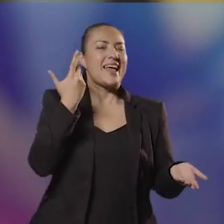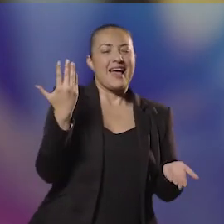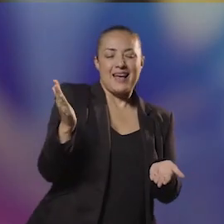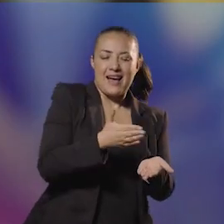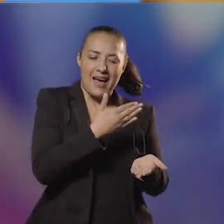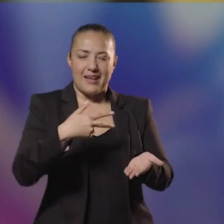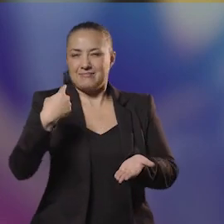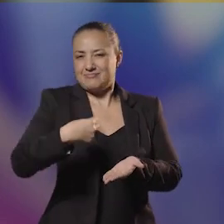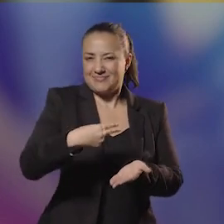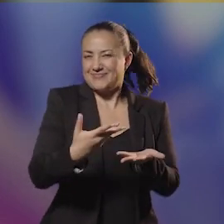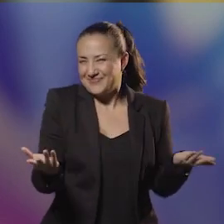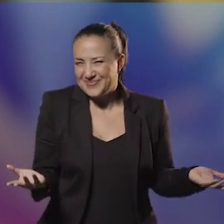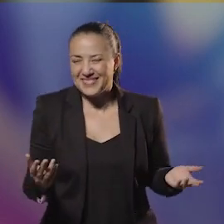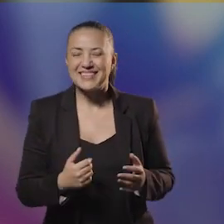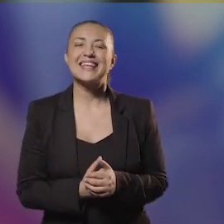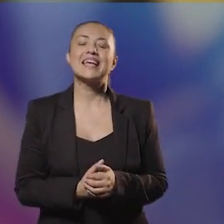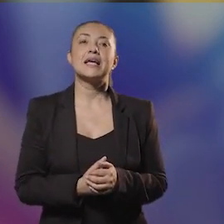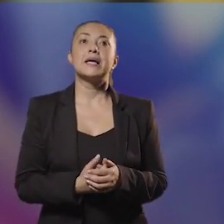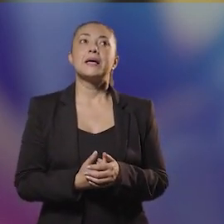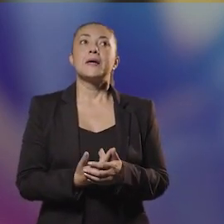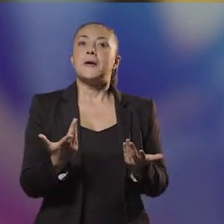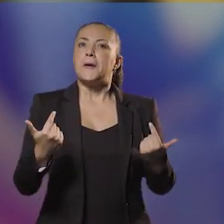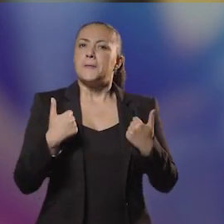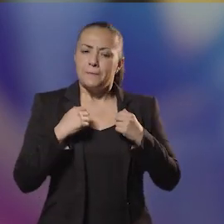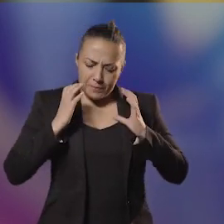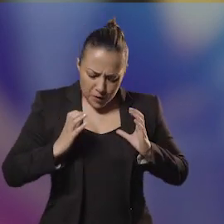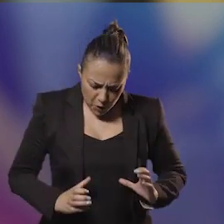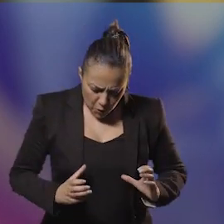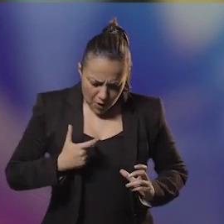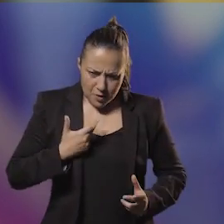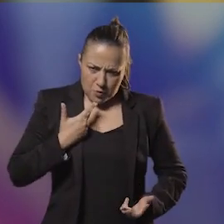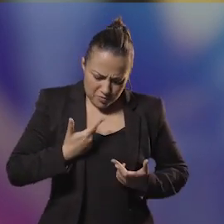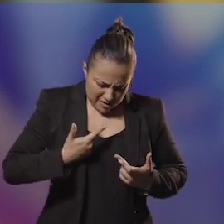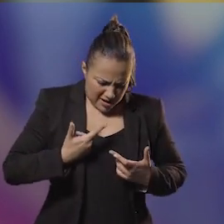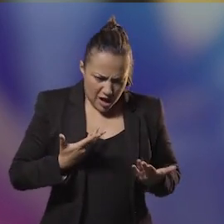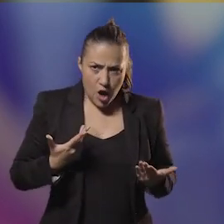Bueno, la relación con mi cuerpo ha sido una batalla constante